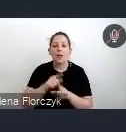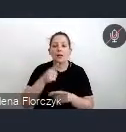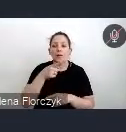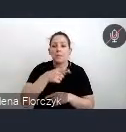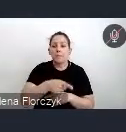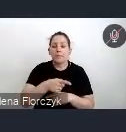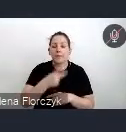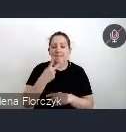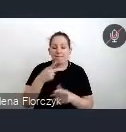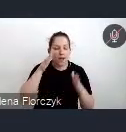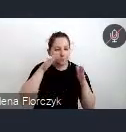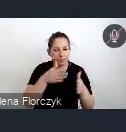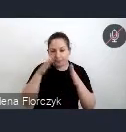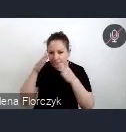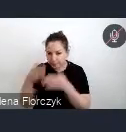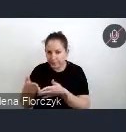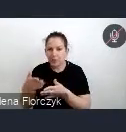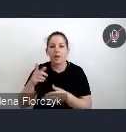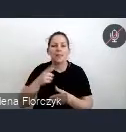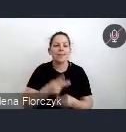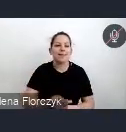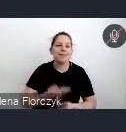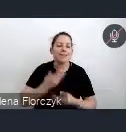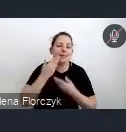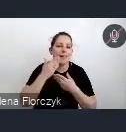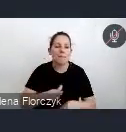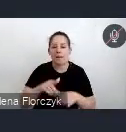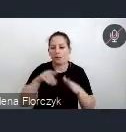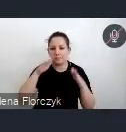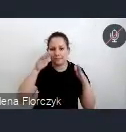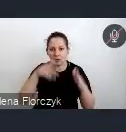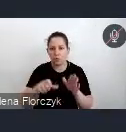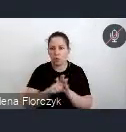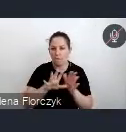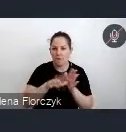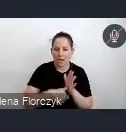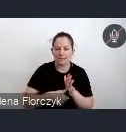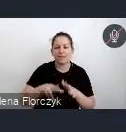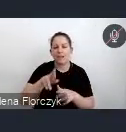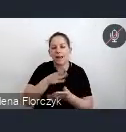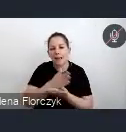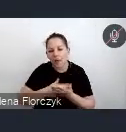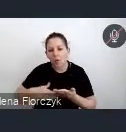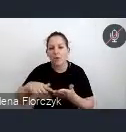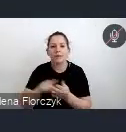które są najbardziej skierowane właśnie do miast, regionów i społeczności.